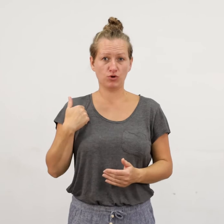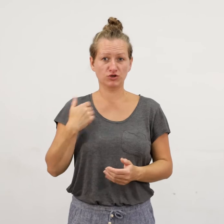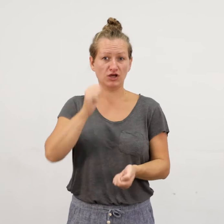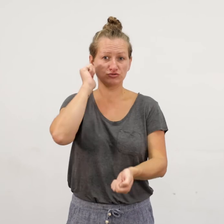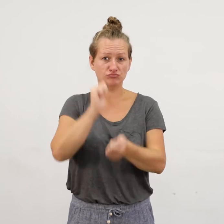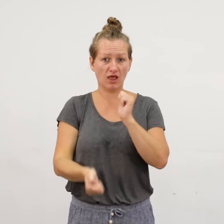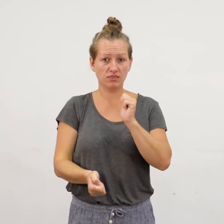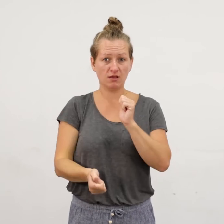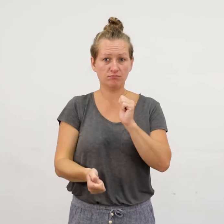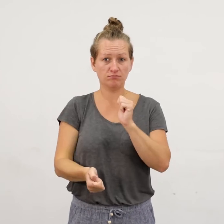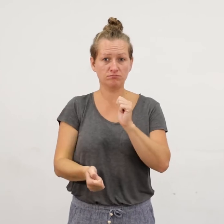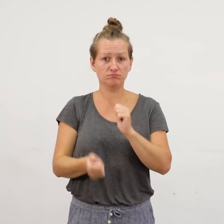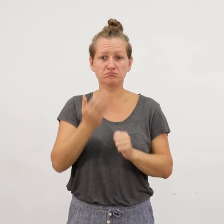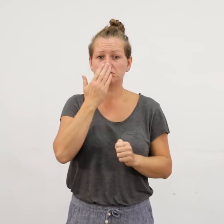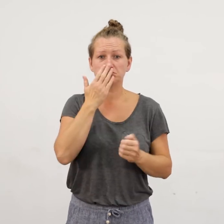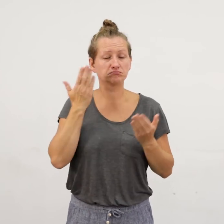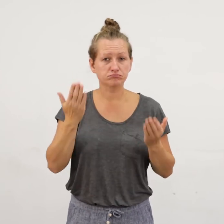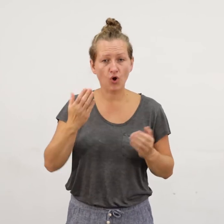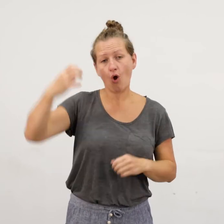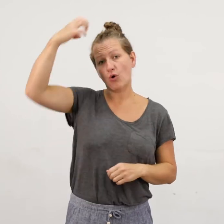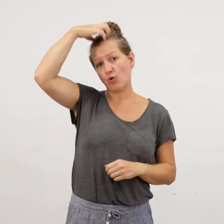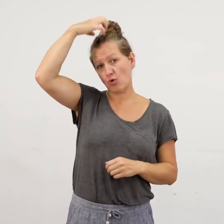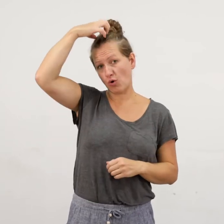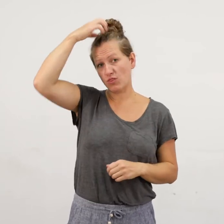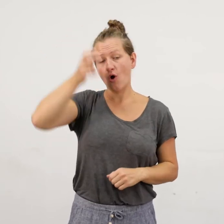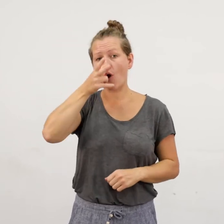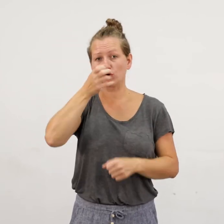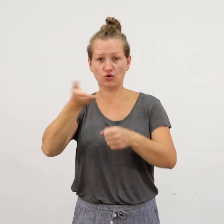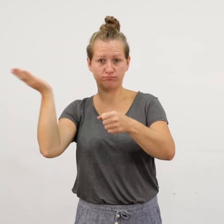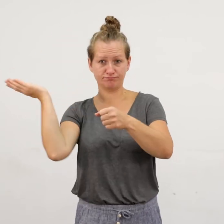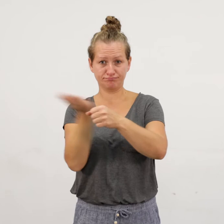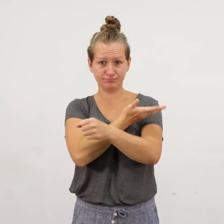W godle polskim wprowadzono zmianę, usunięto koronę z głowy orła.